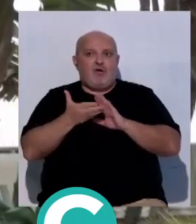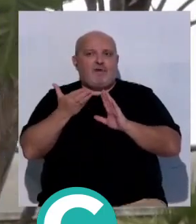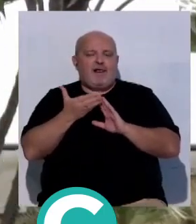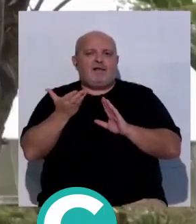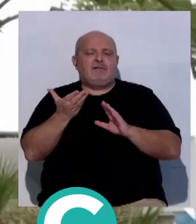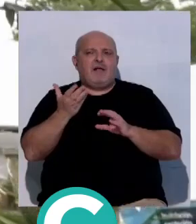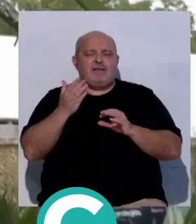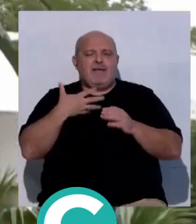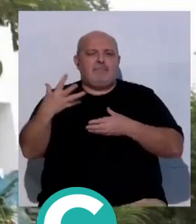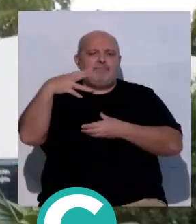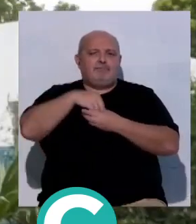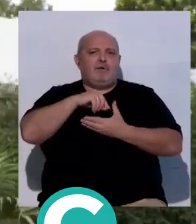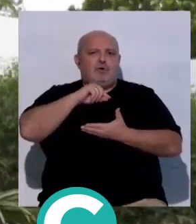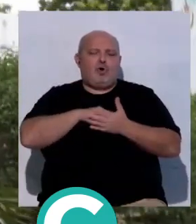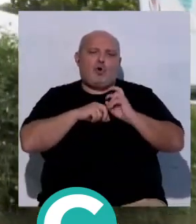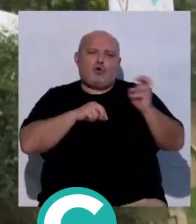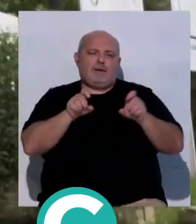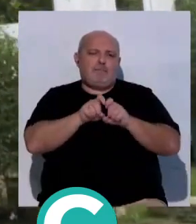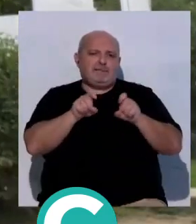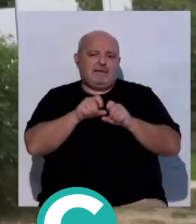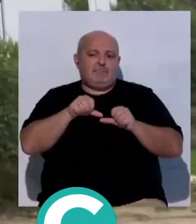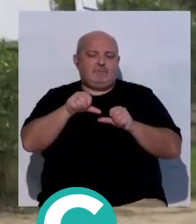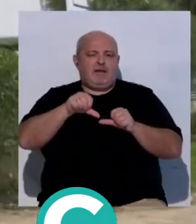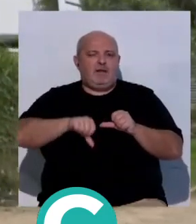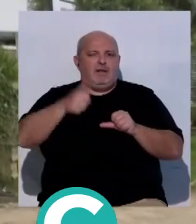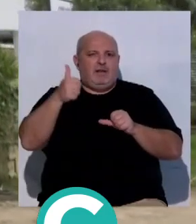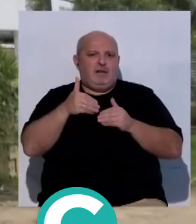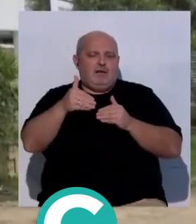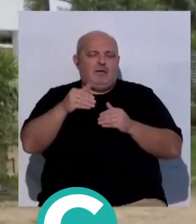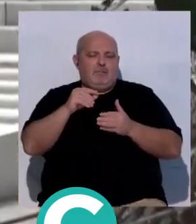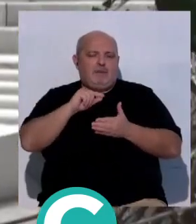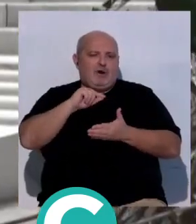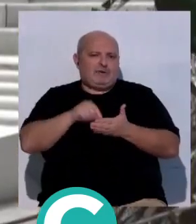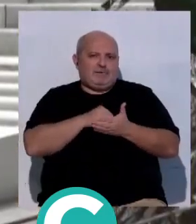el órgano de contratación para su aprobación y que se apruebe el pliego de ejecución una